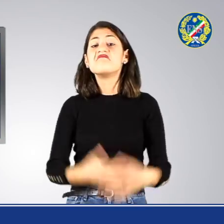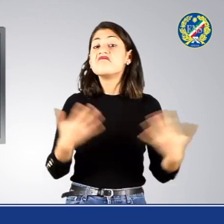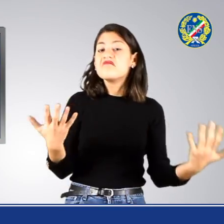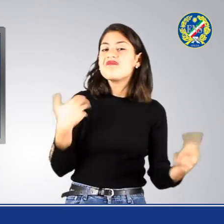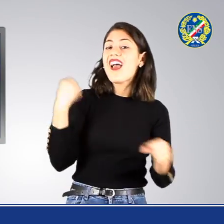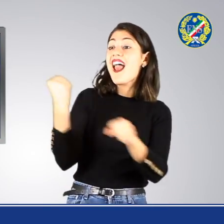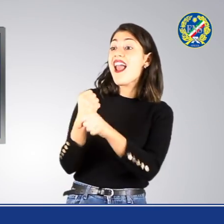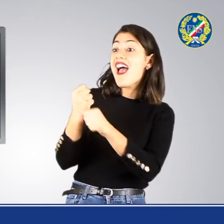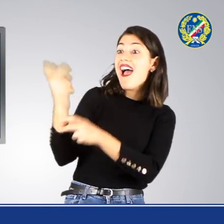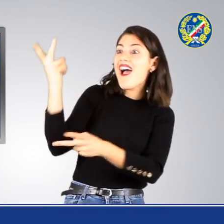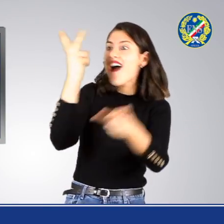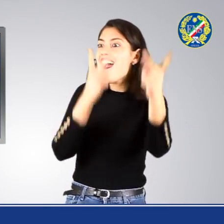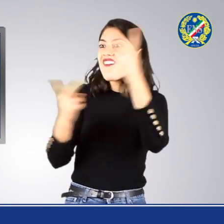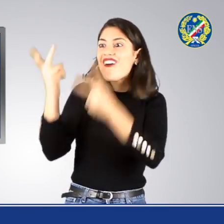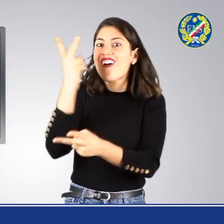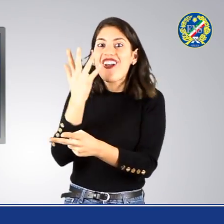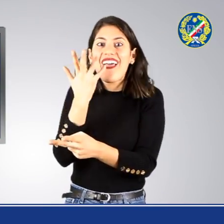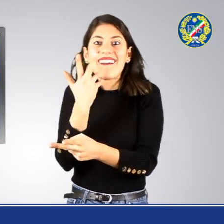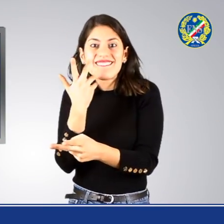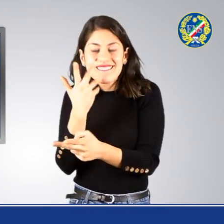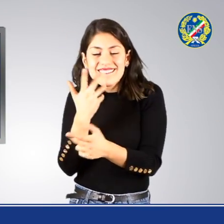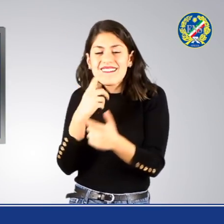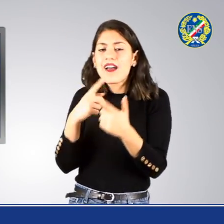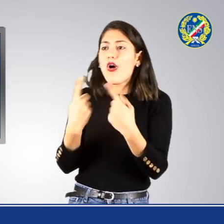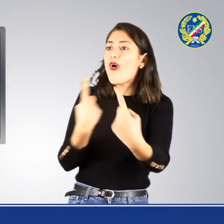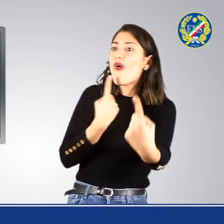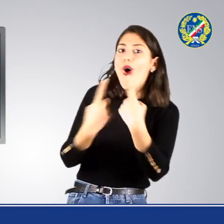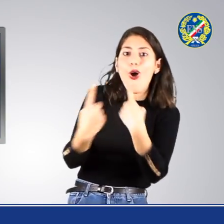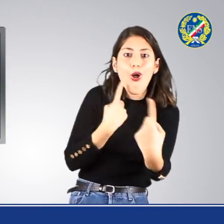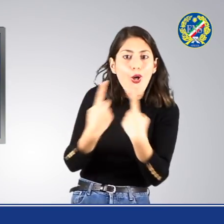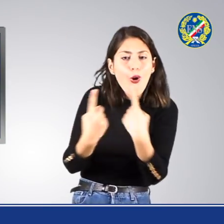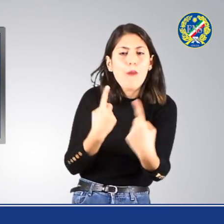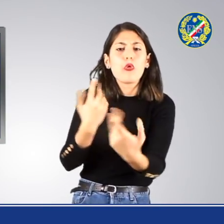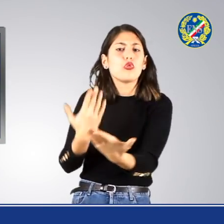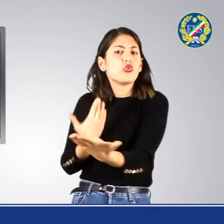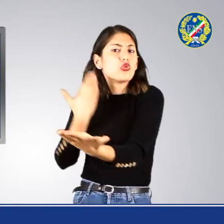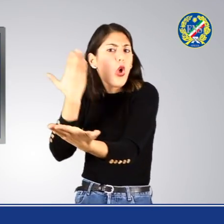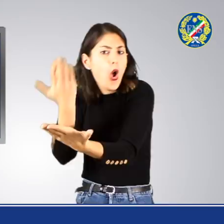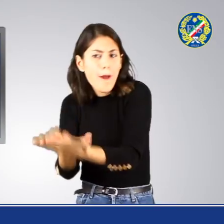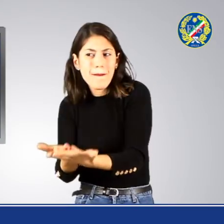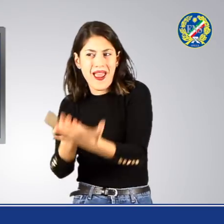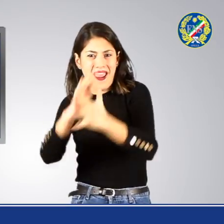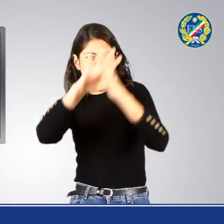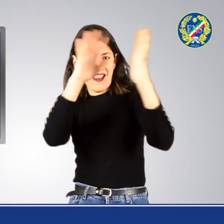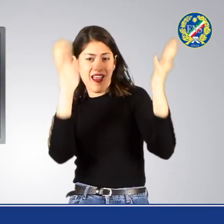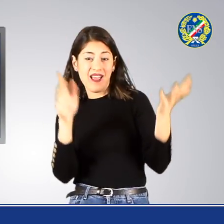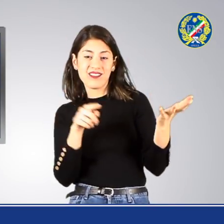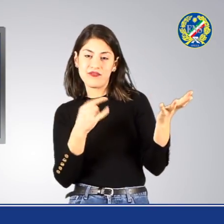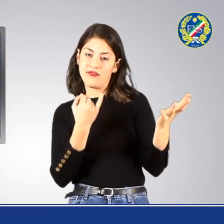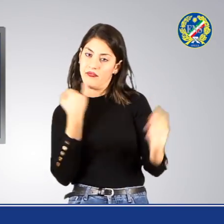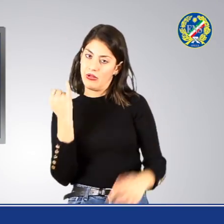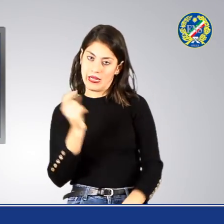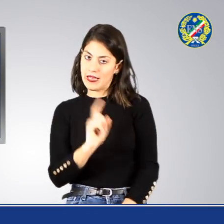sostenere un colloquio o presentare una domanda possono essere compiti complessi,